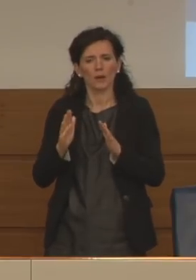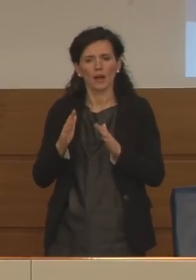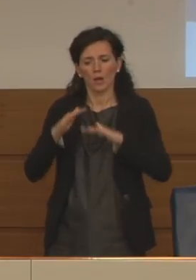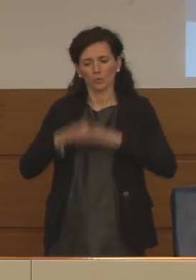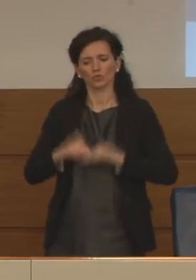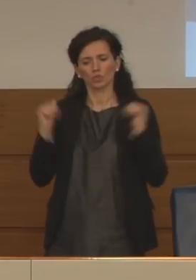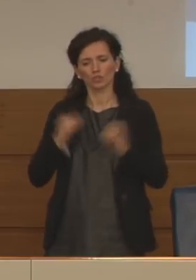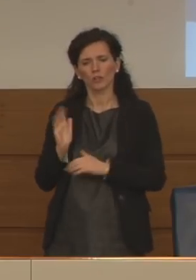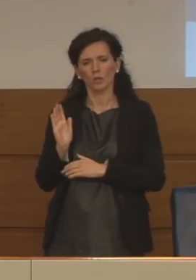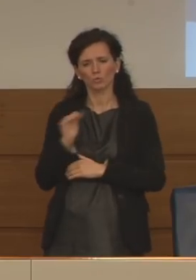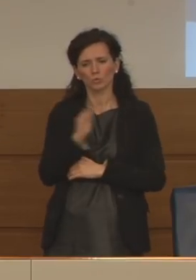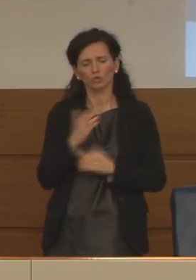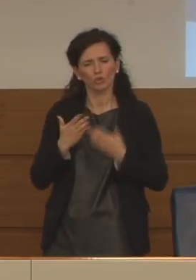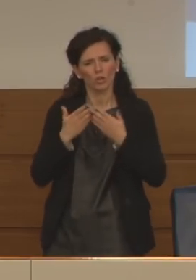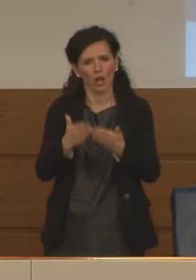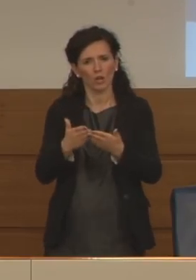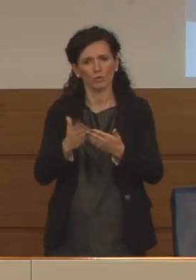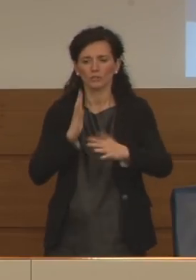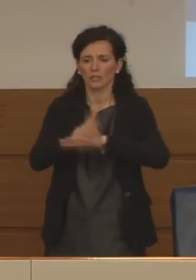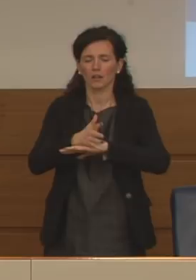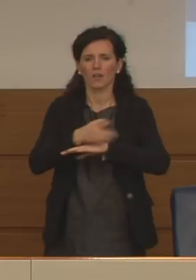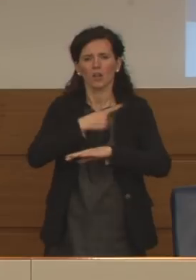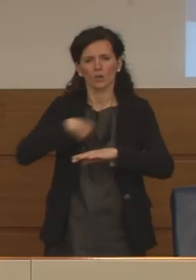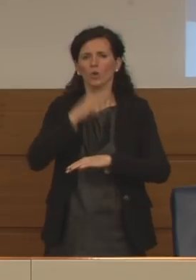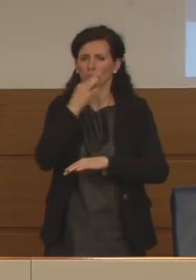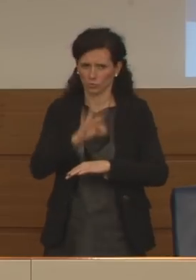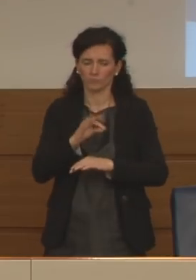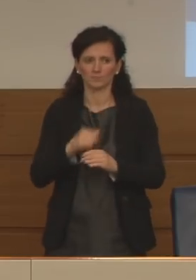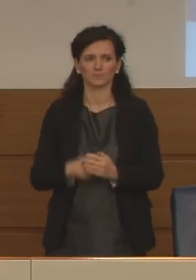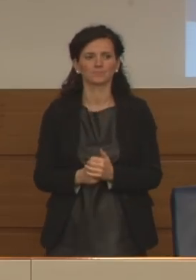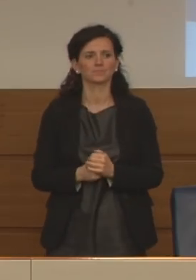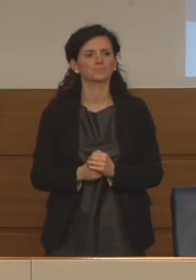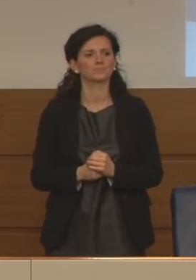ci consentirà di arrivare in tempo.